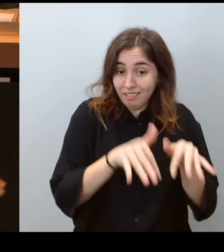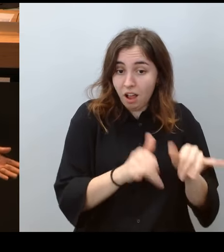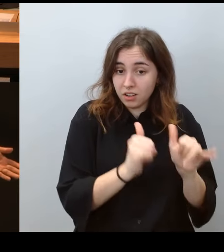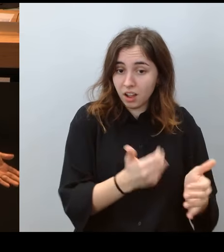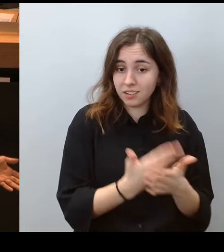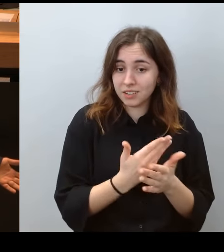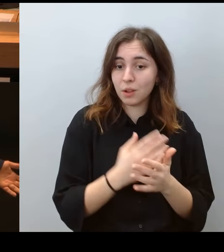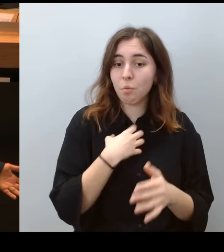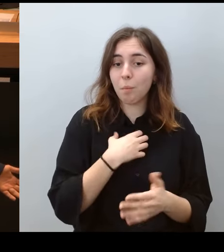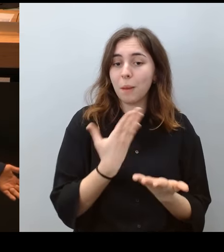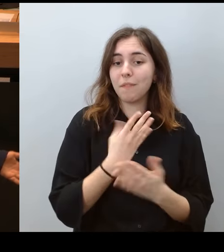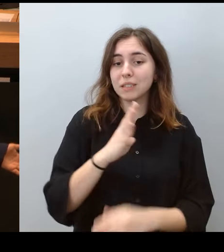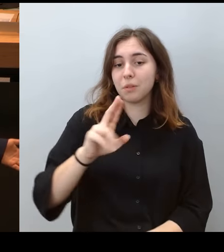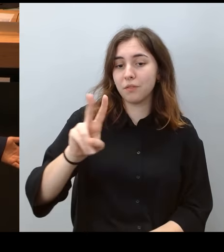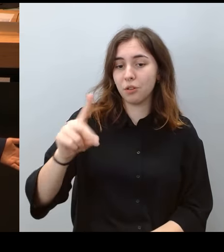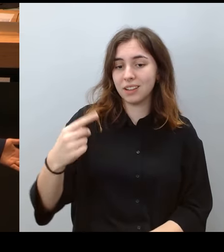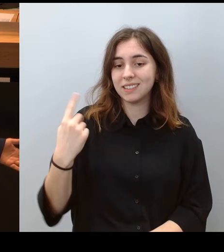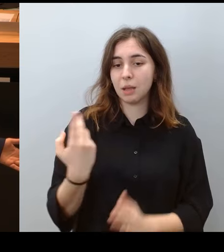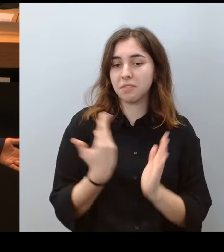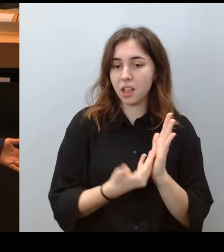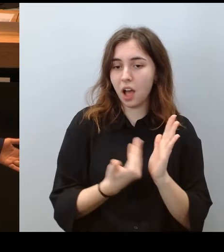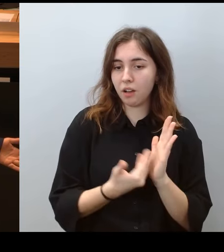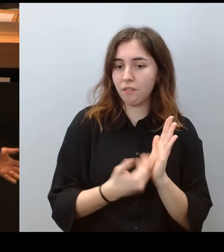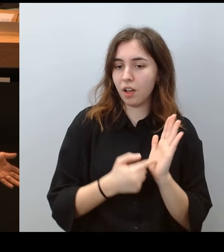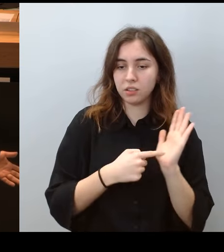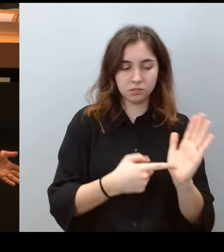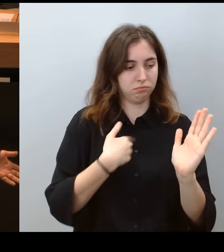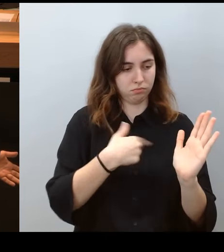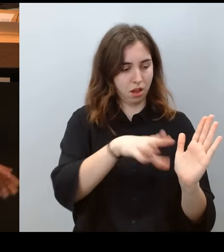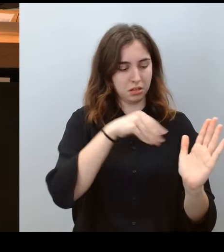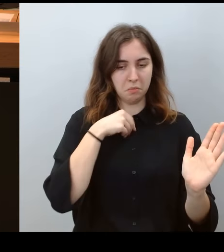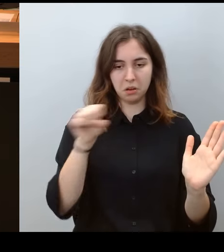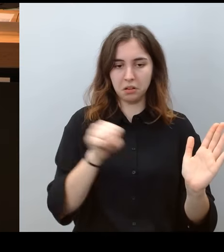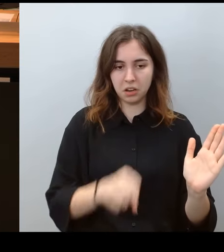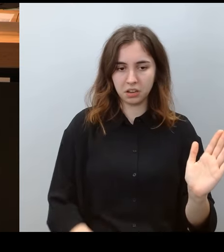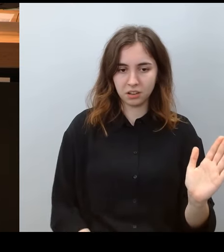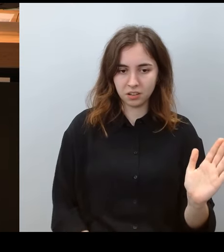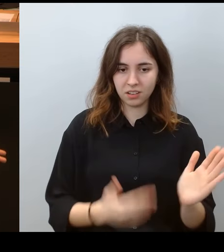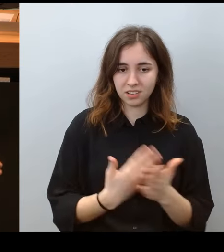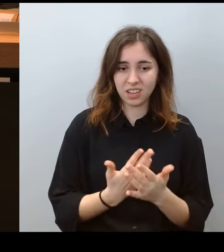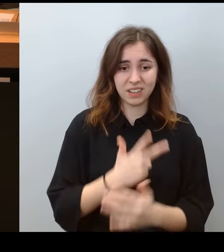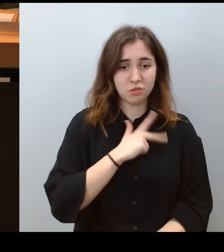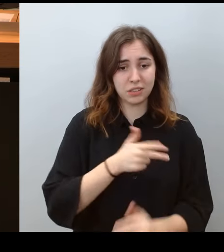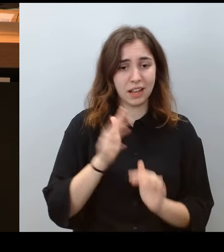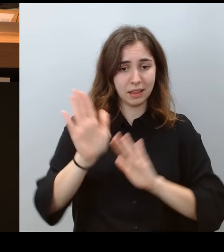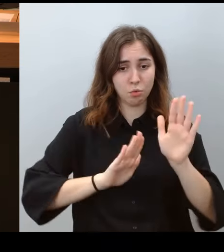Wo ist Franziska Giffey? Ich habe sie bisher zu dem Thema nicht gehört. Es ist doch klar, was zu tun ist.